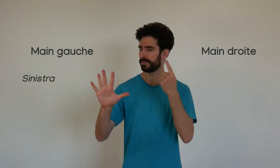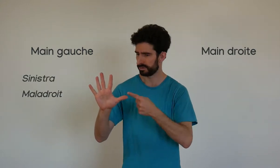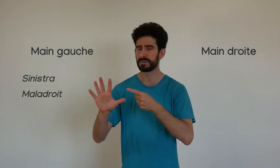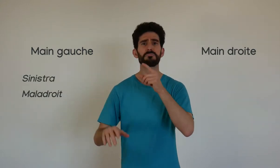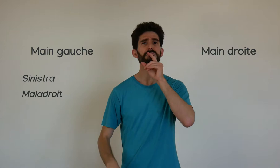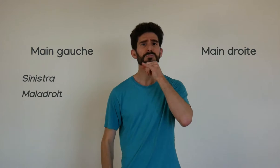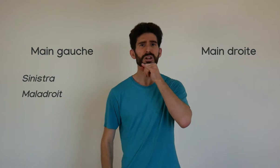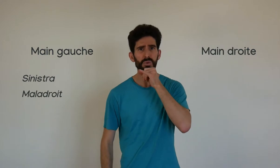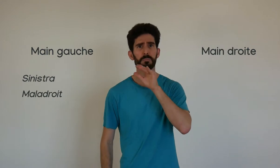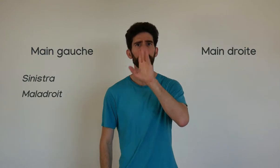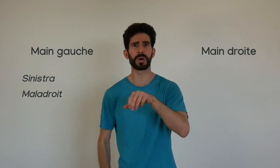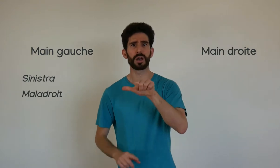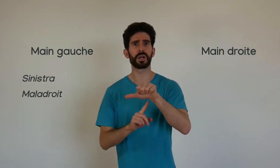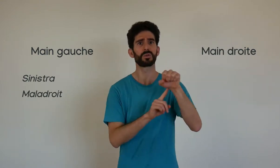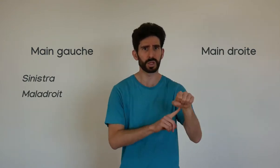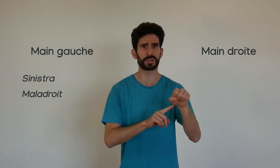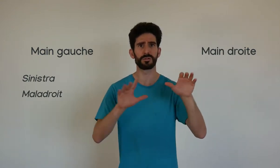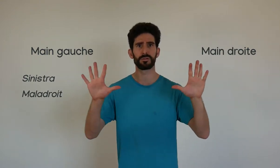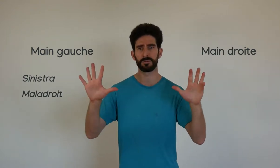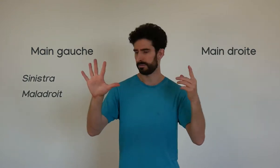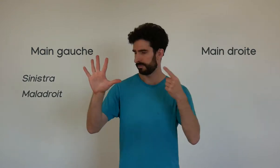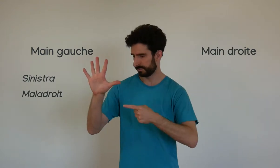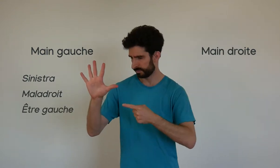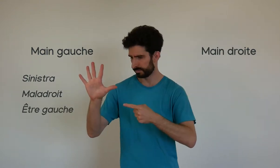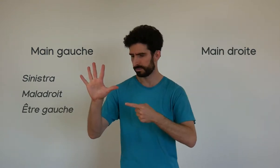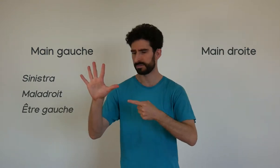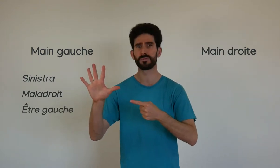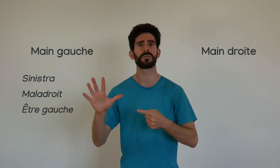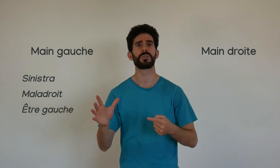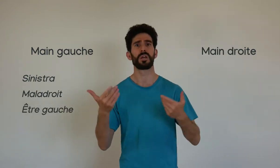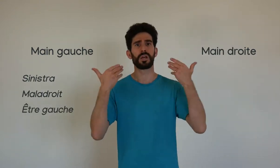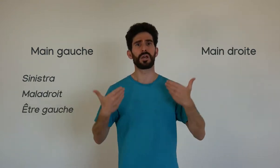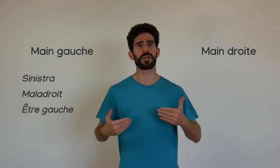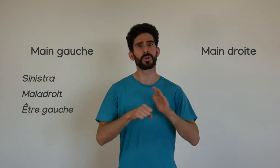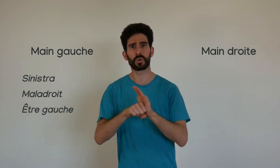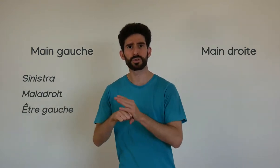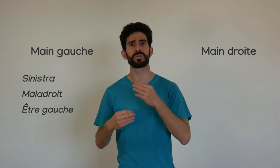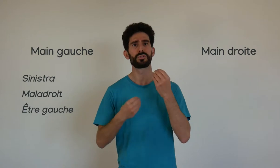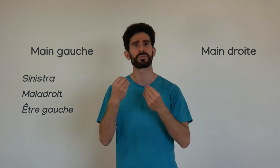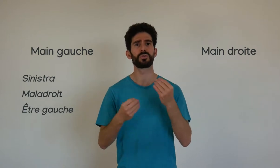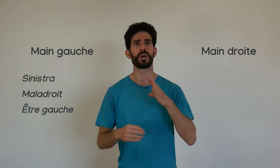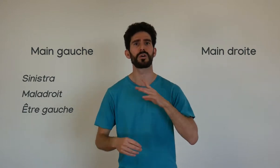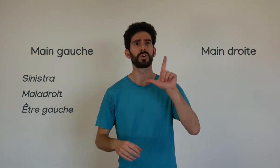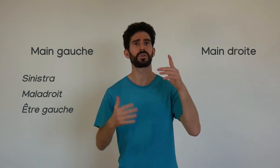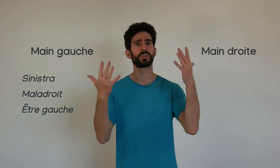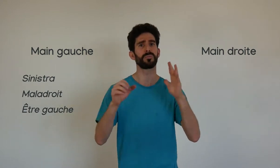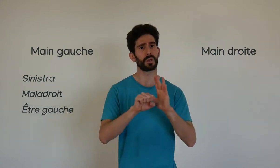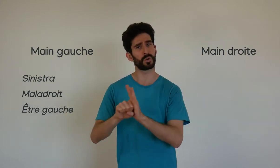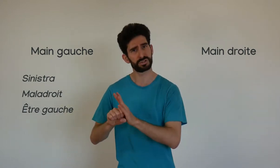on est "mal-à-droit", l'équivalent de "être à gauche" ou "avoir deux mains gauches".